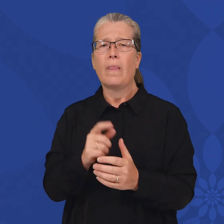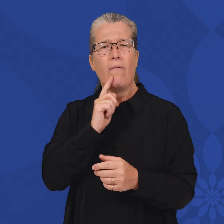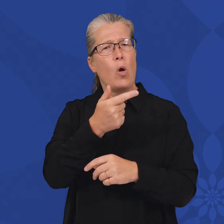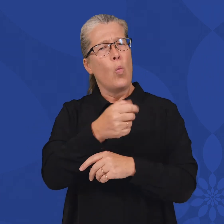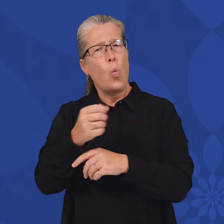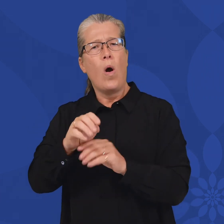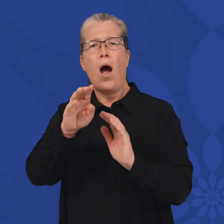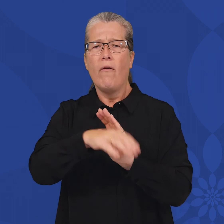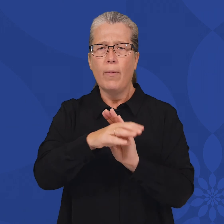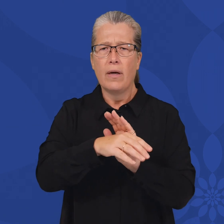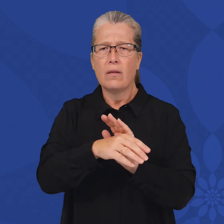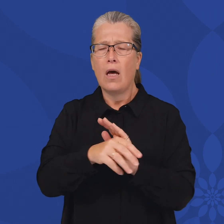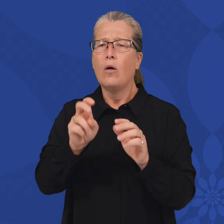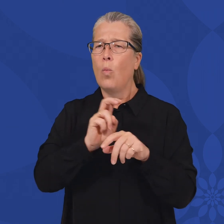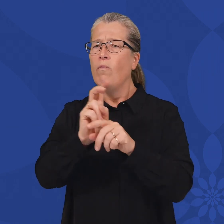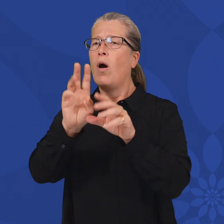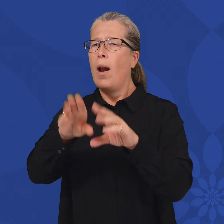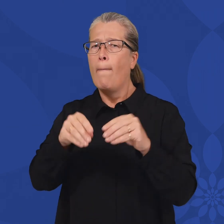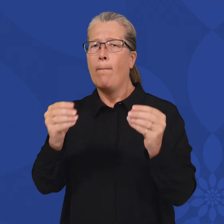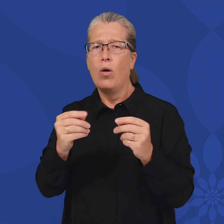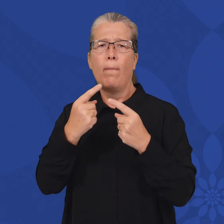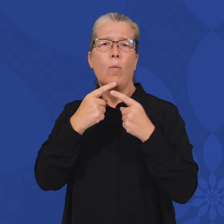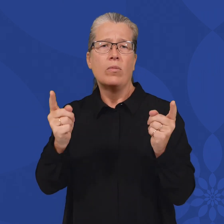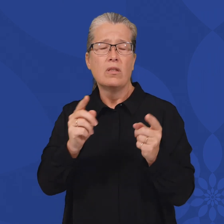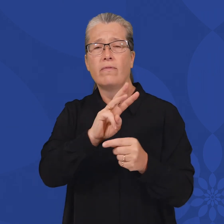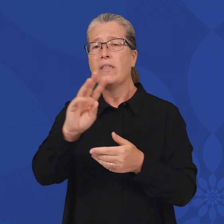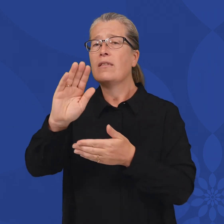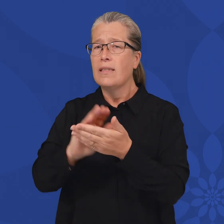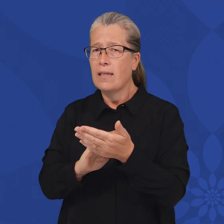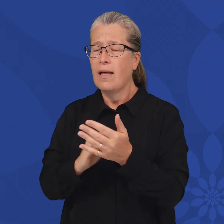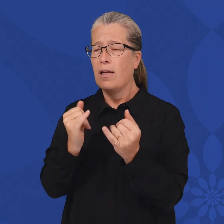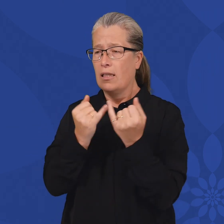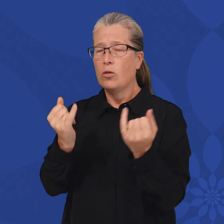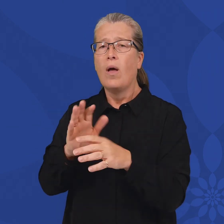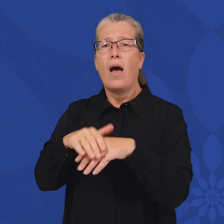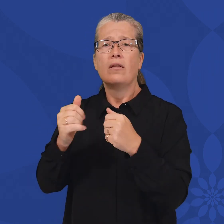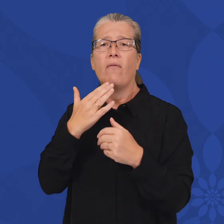Institutet för hälsa och välfärds uppföljningsrapport publiceras på webbsidan -